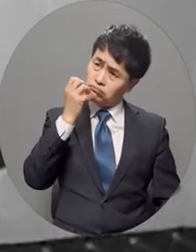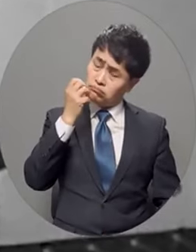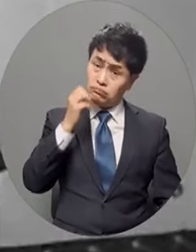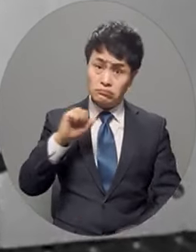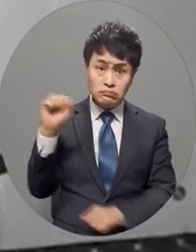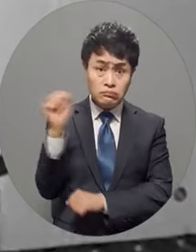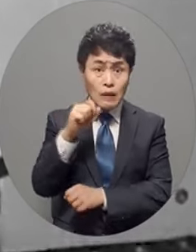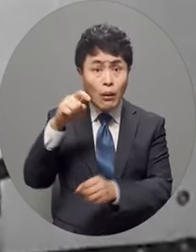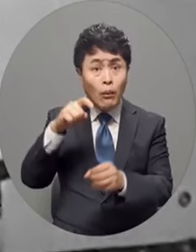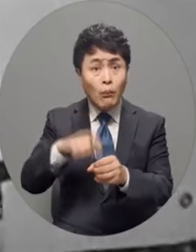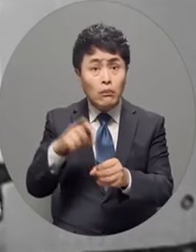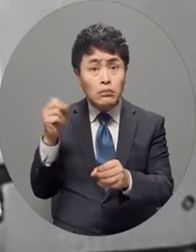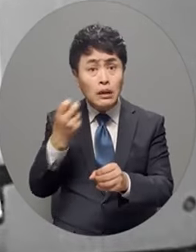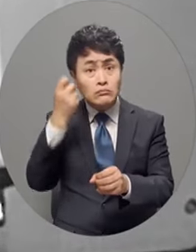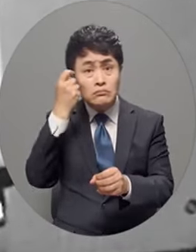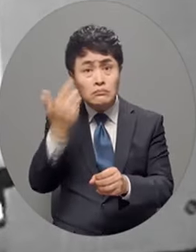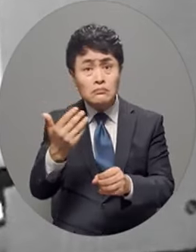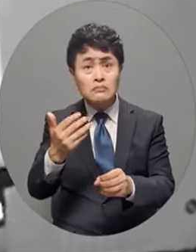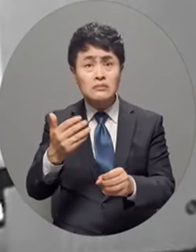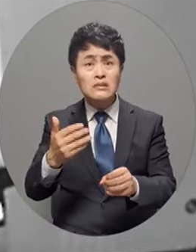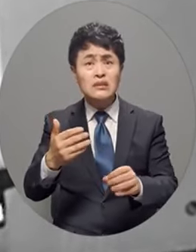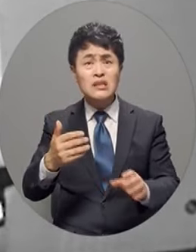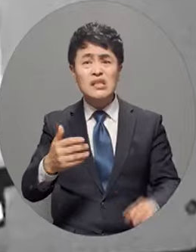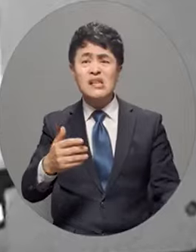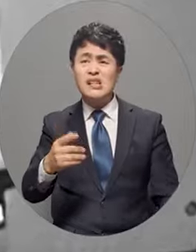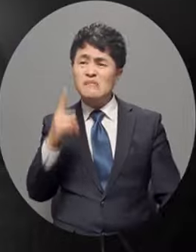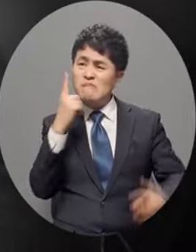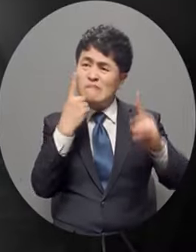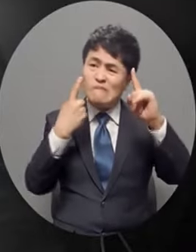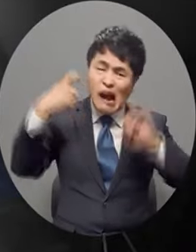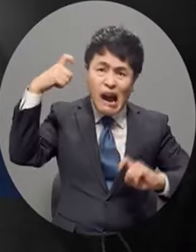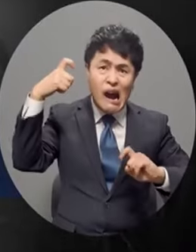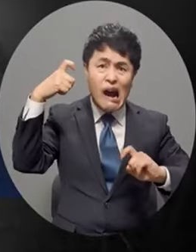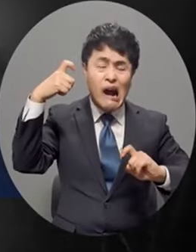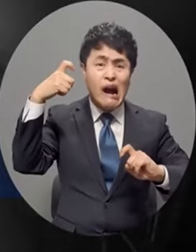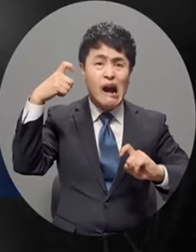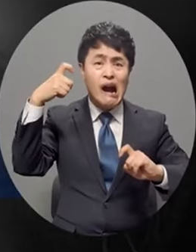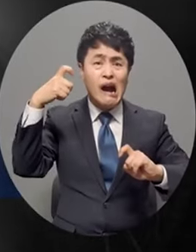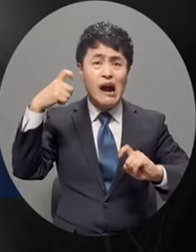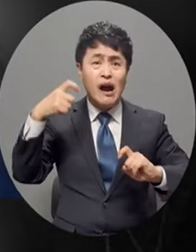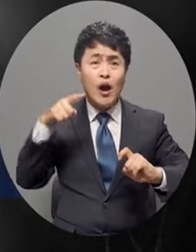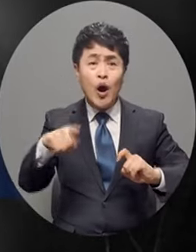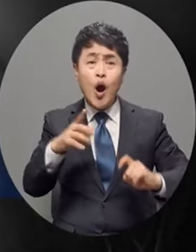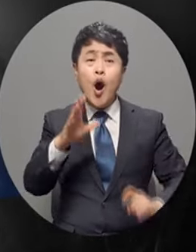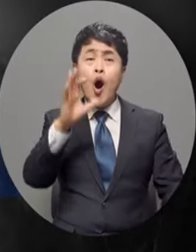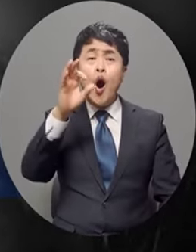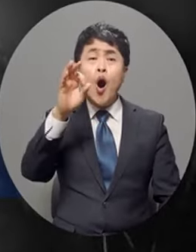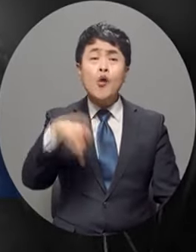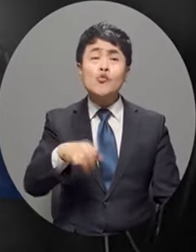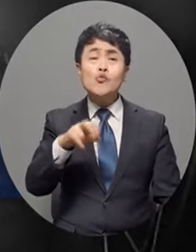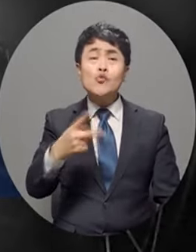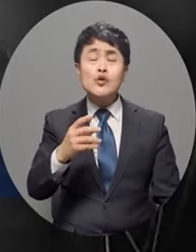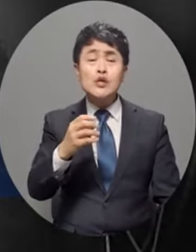승객의 말이 이상해 택시기사가 목적지를 다시 묻자 다짜고짜 시비를 겁니다. 우아동 홈플러스. 여기요?